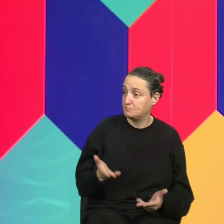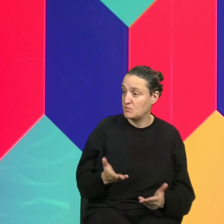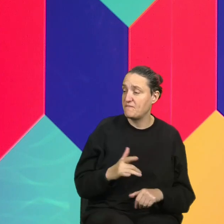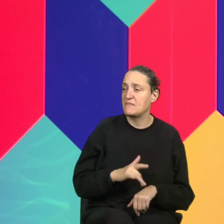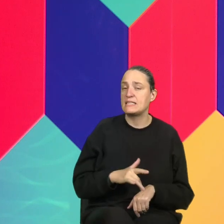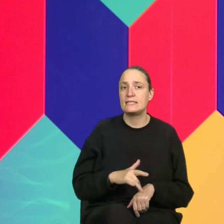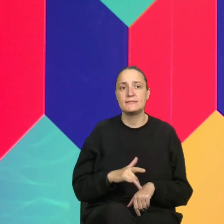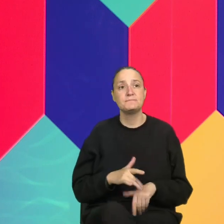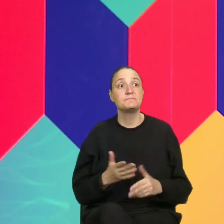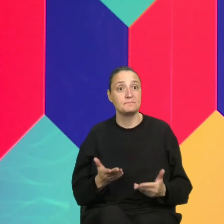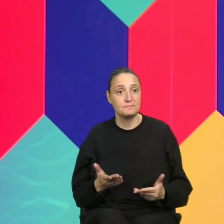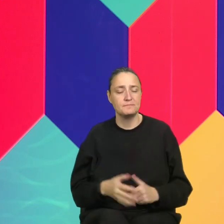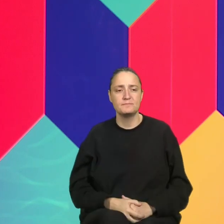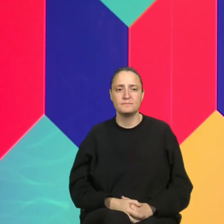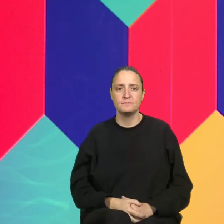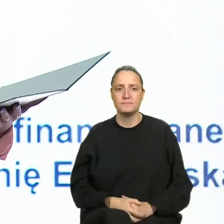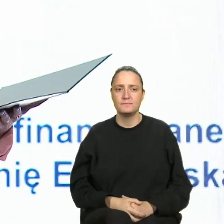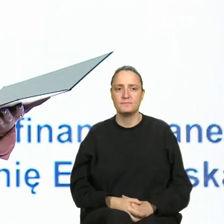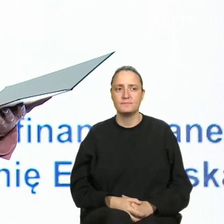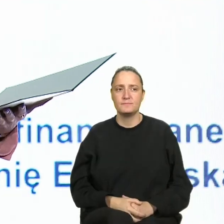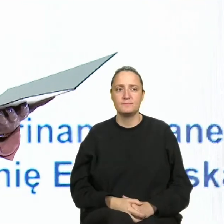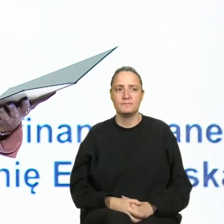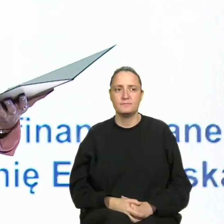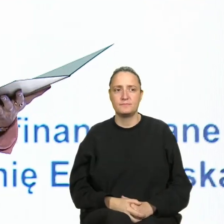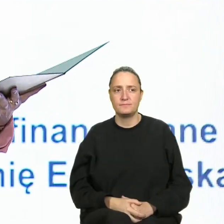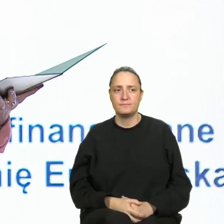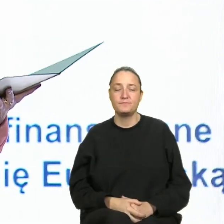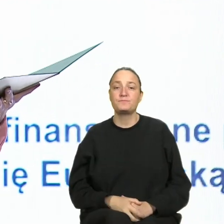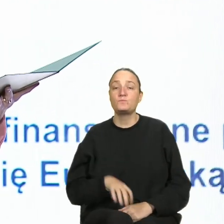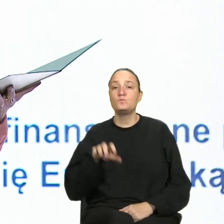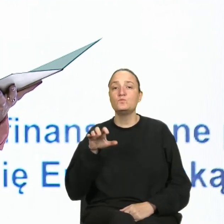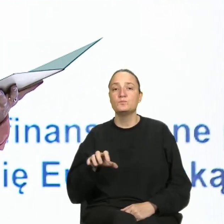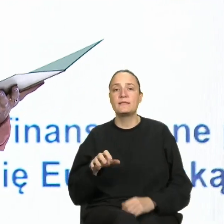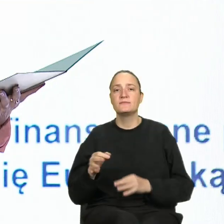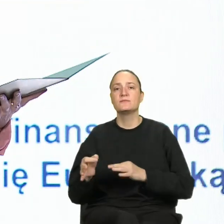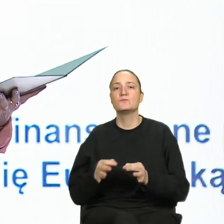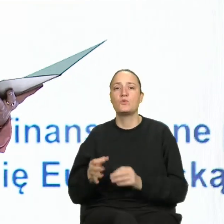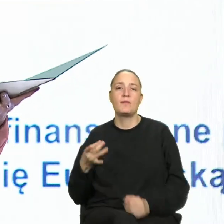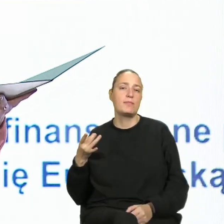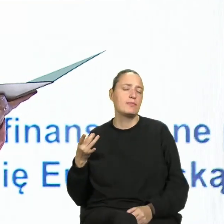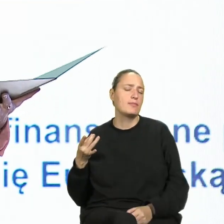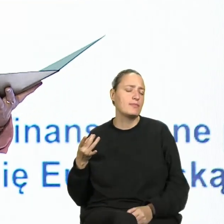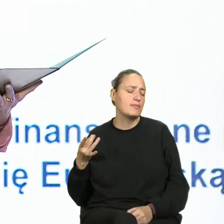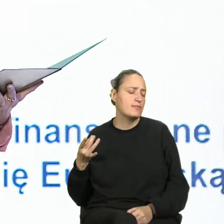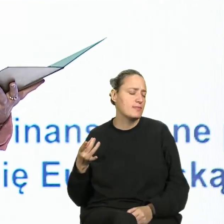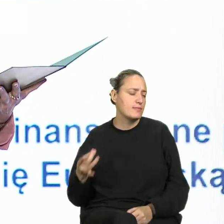dla którego warto uczestniczyć w takich wydarzeniach z waszej perspektywy. Współpraca, współpraca, współpraca.